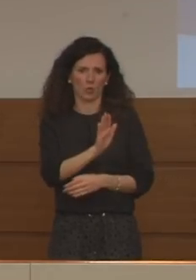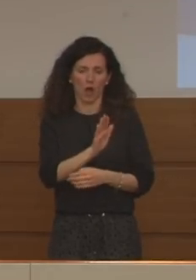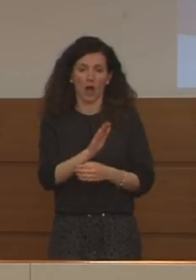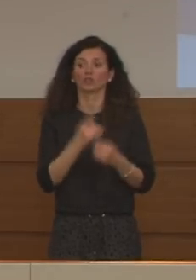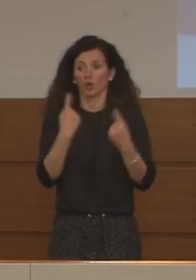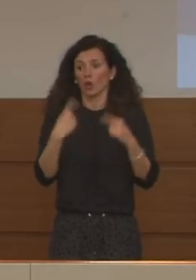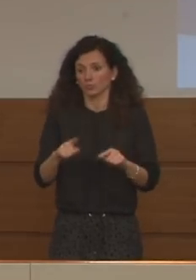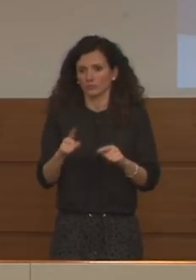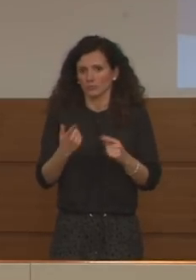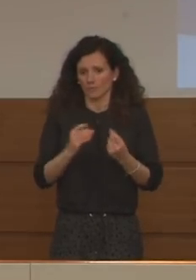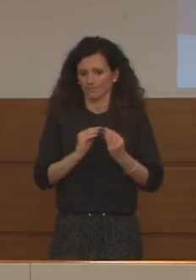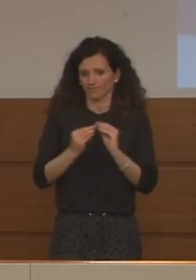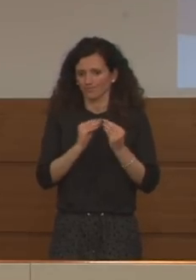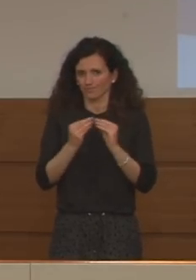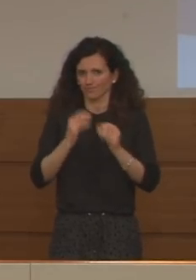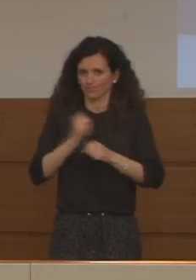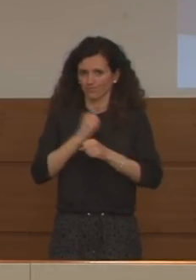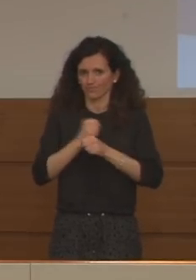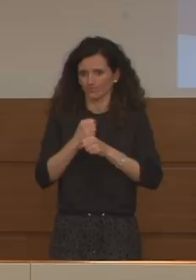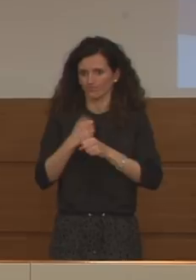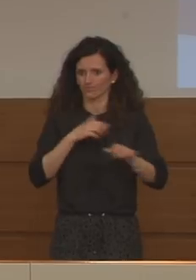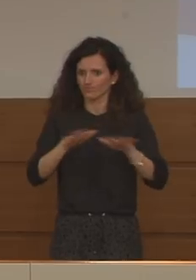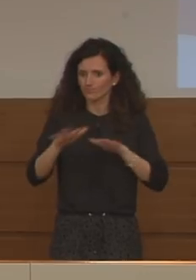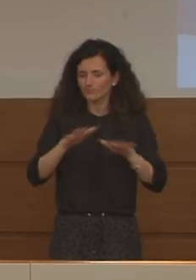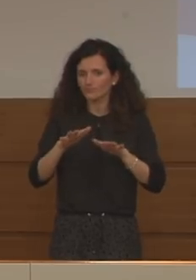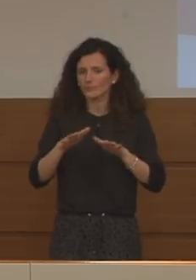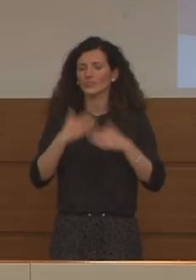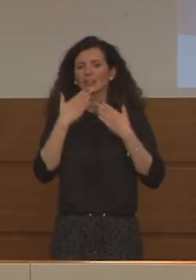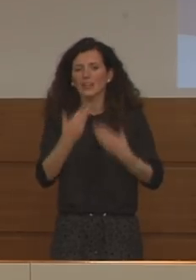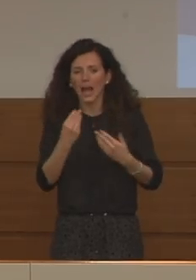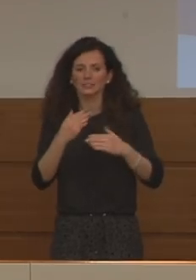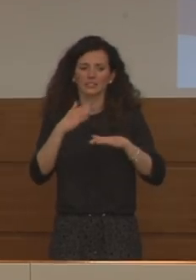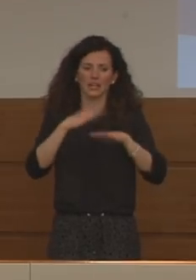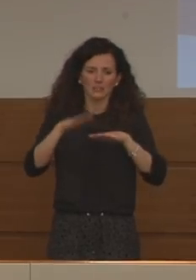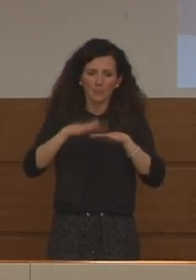costruendo sull'esperienza che stanno facendo le regioni del nord.